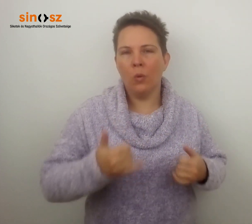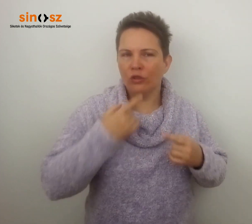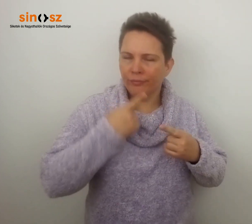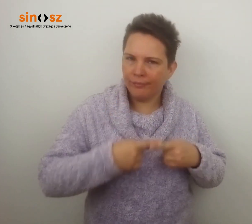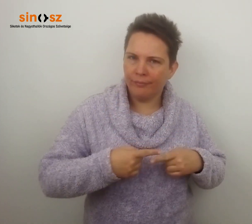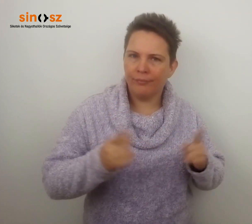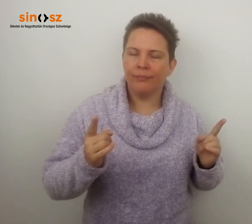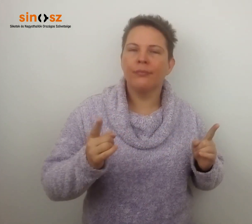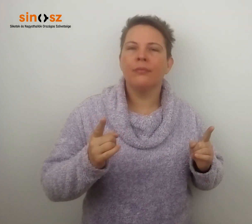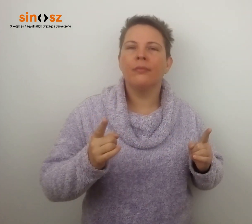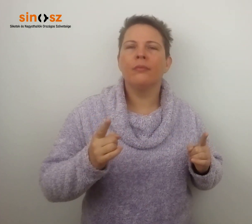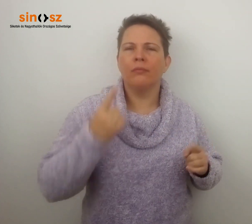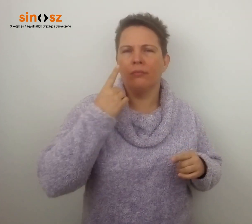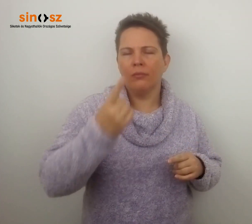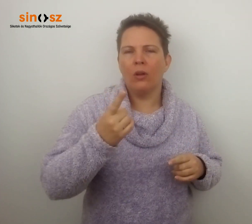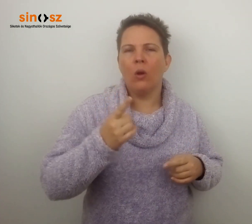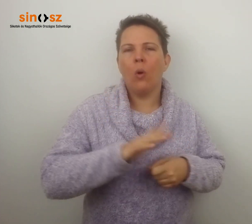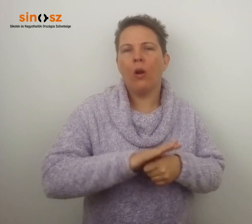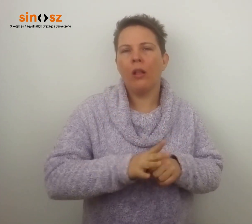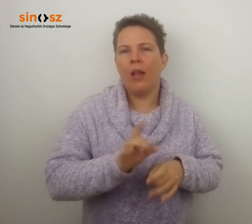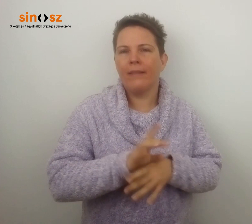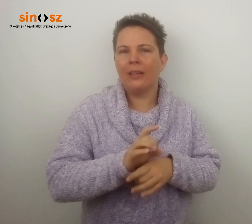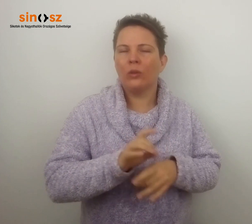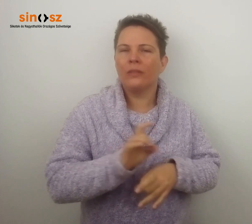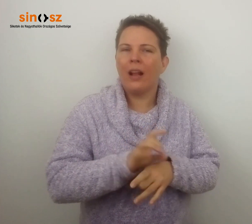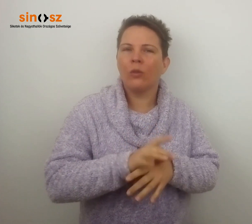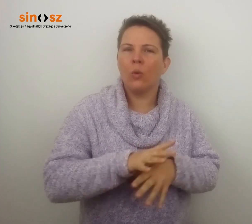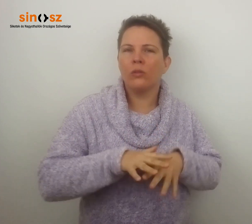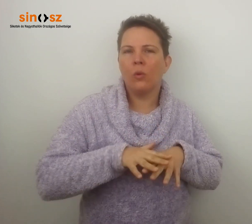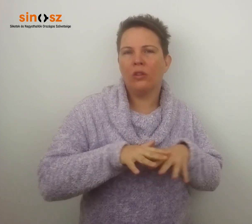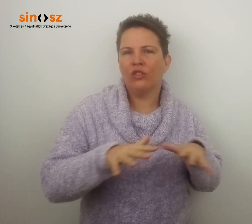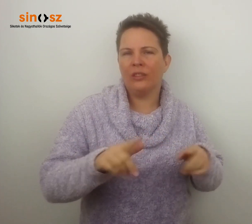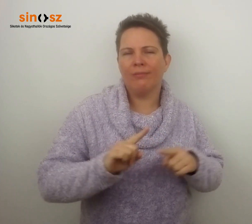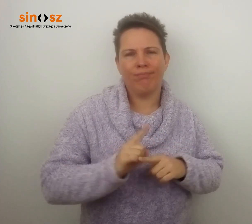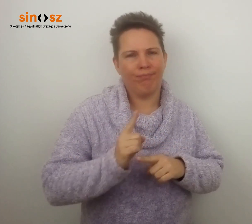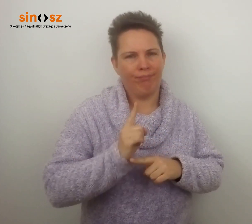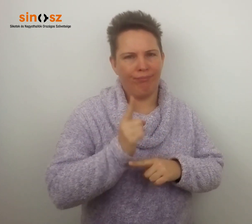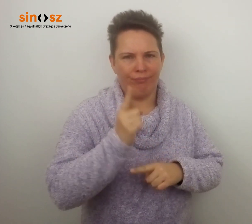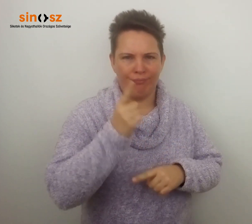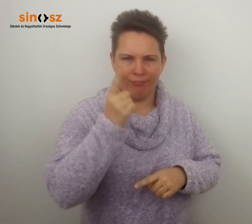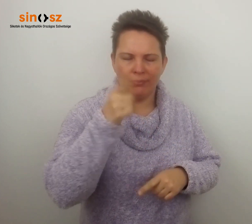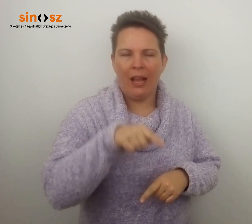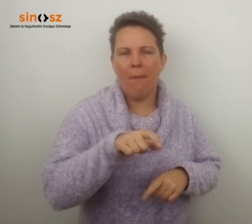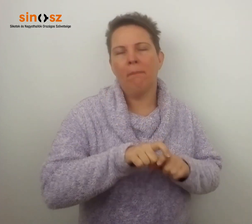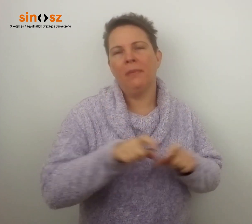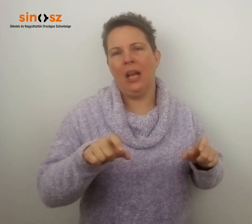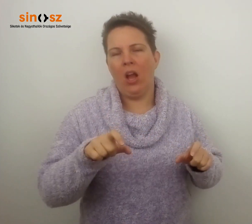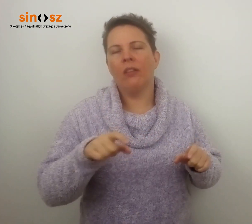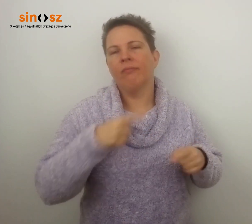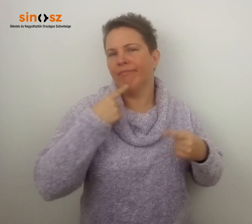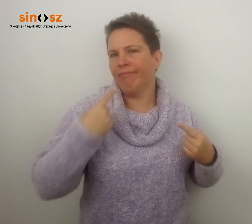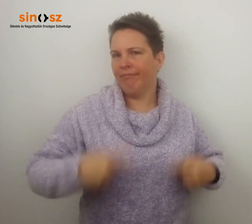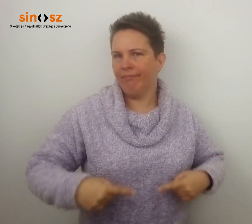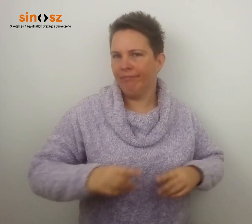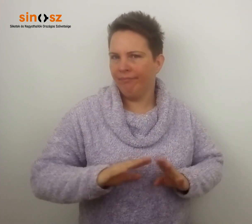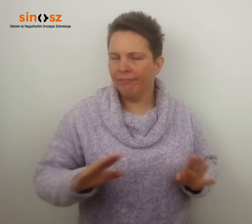Most közölték, hogy a magas koronavírus fertőzöttség miatt döntést meghoztak.